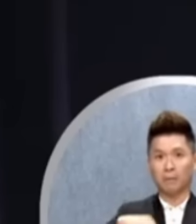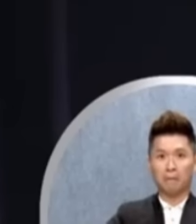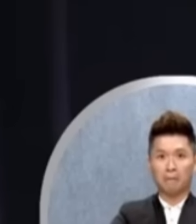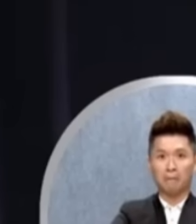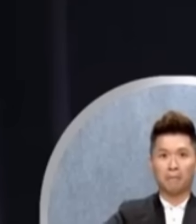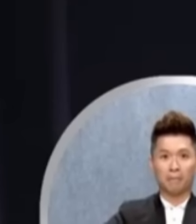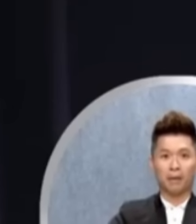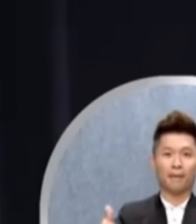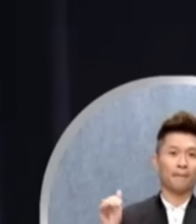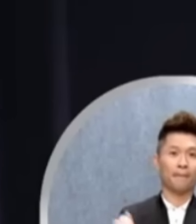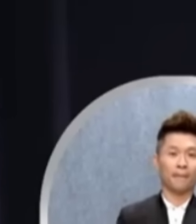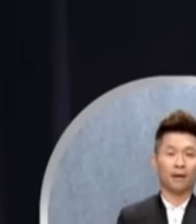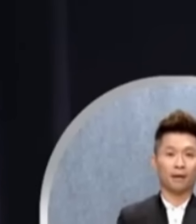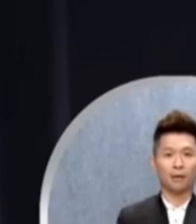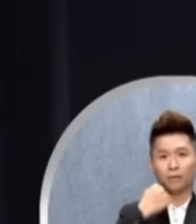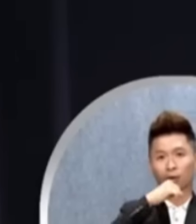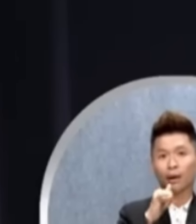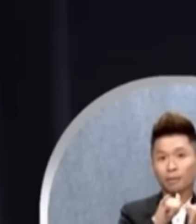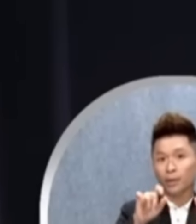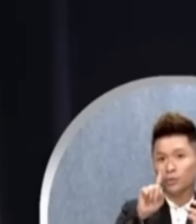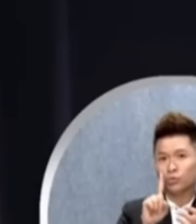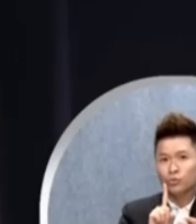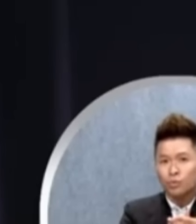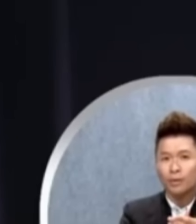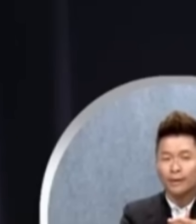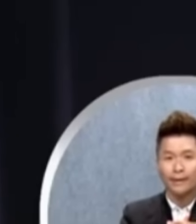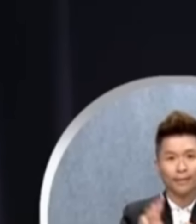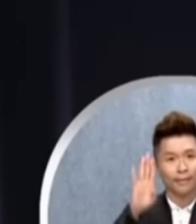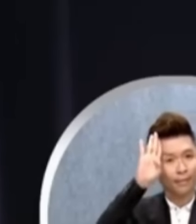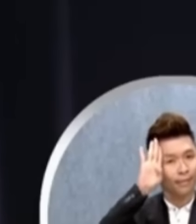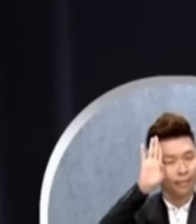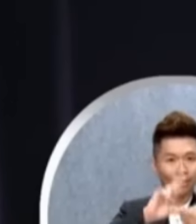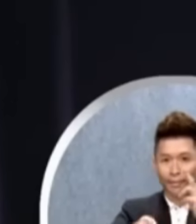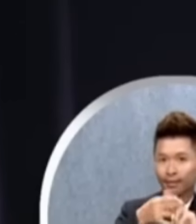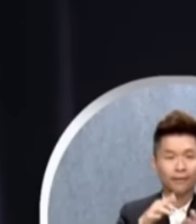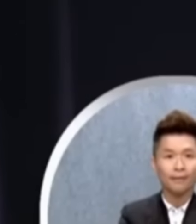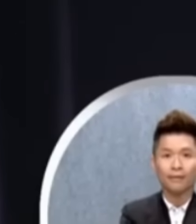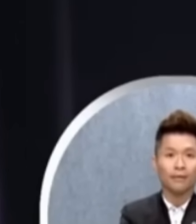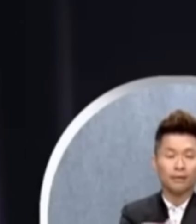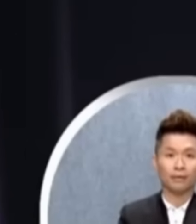講到台式民主咧 好亂 我們藍綠已經絞進去了